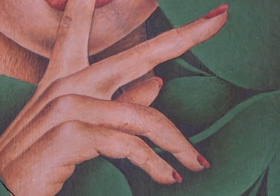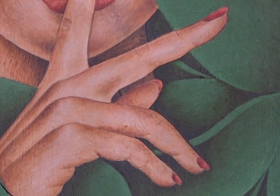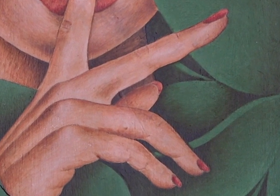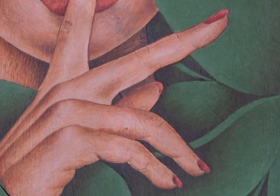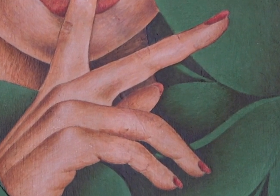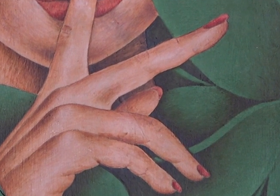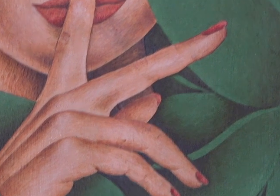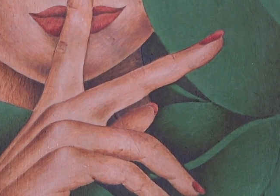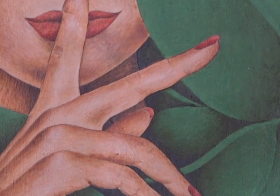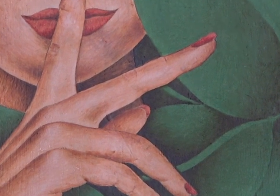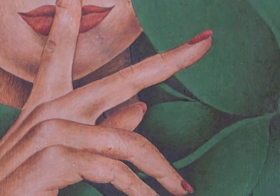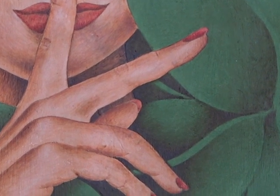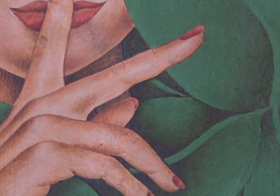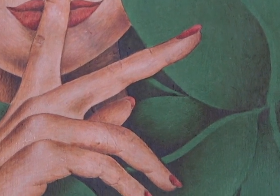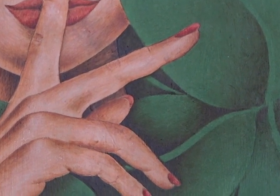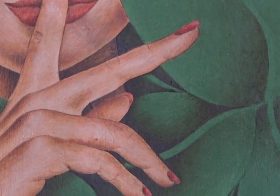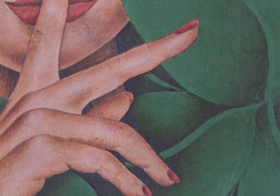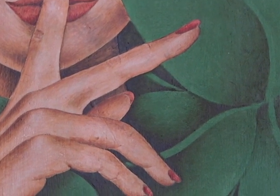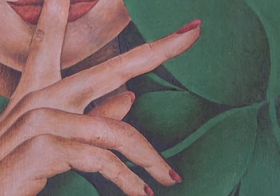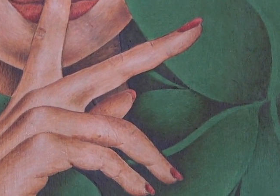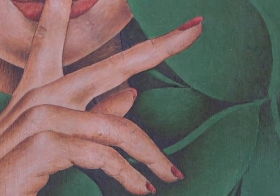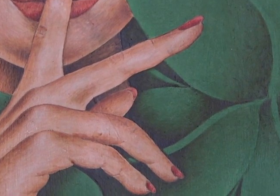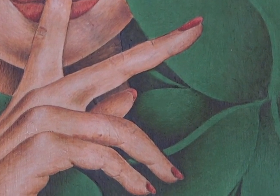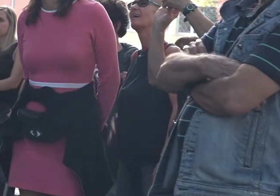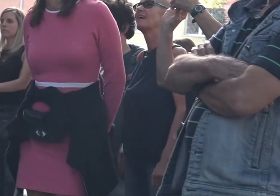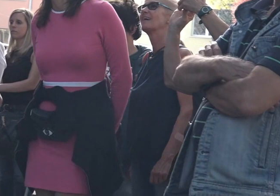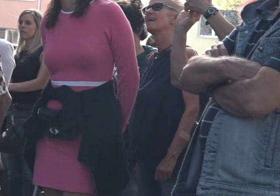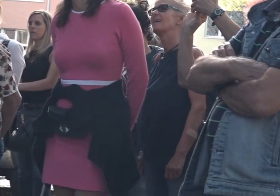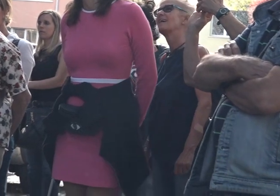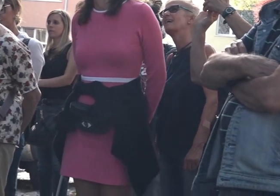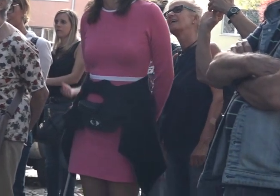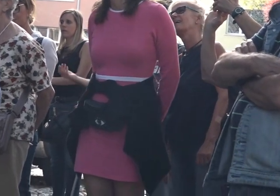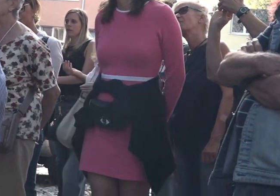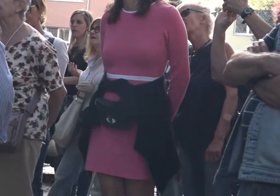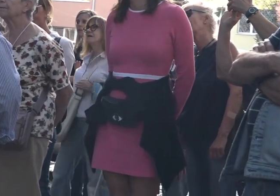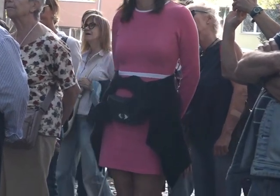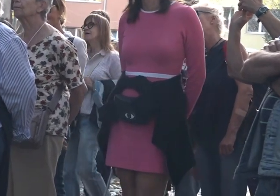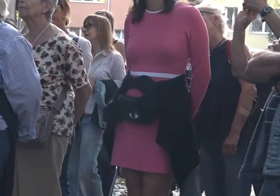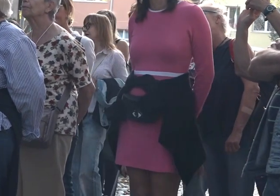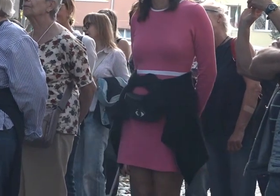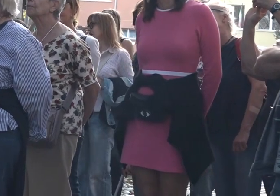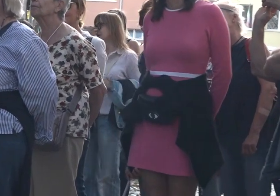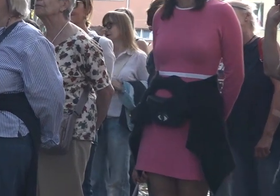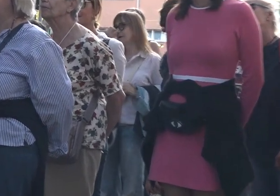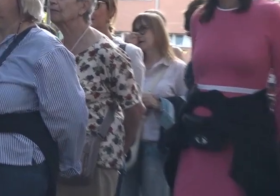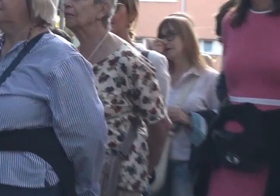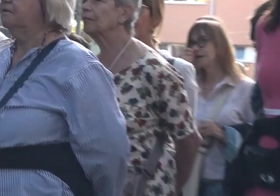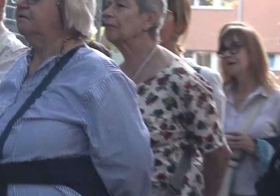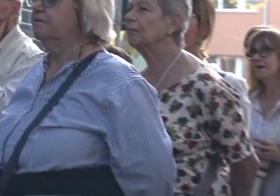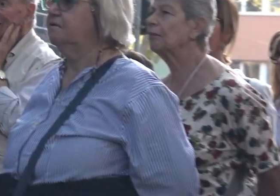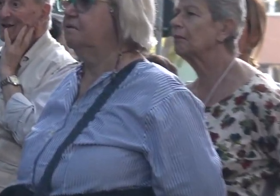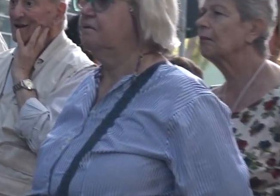tutti i rumori metropolitani che abbiamo intorno potessero improvvisamente zittirsi.